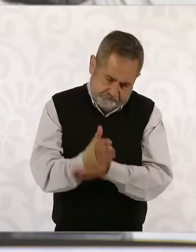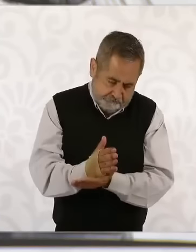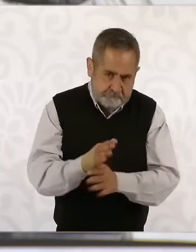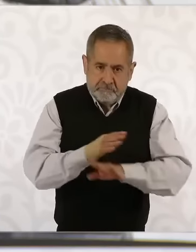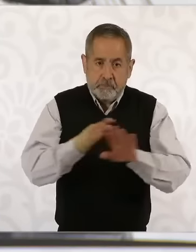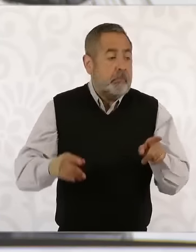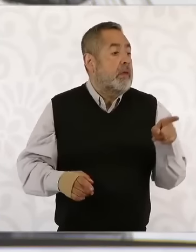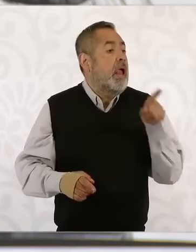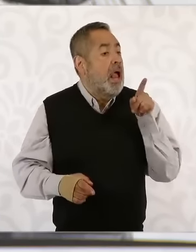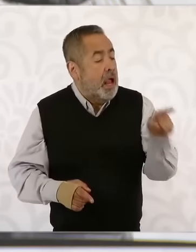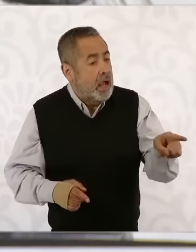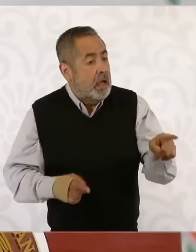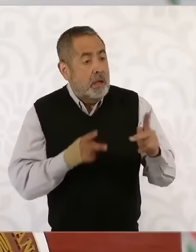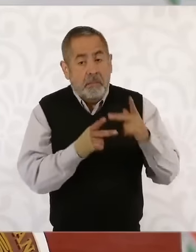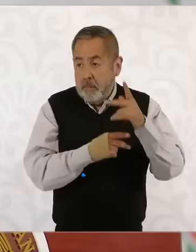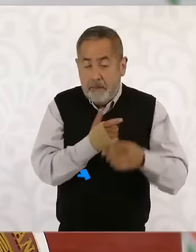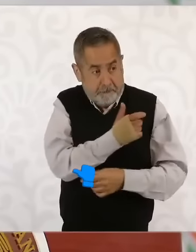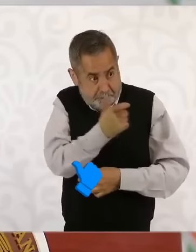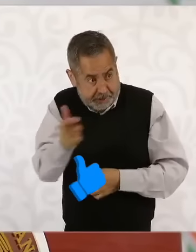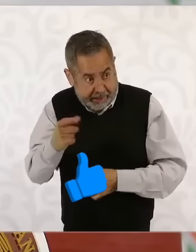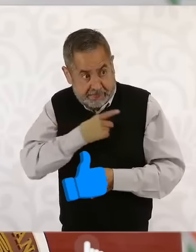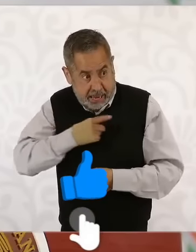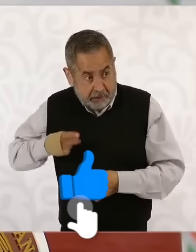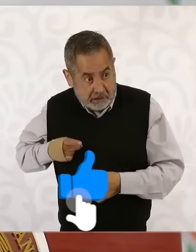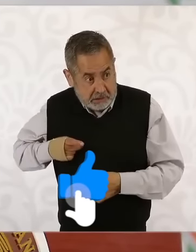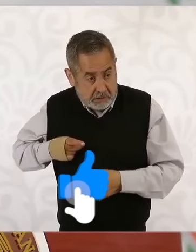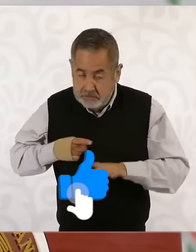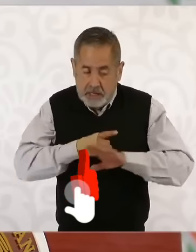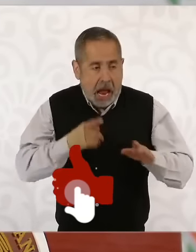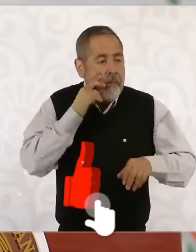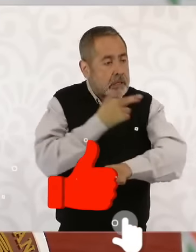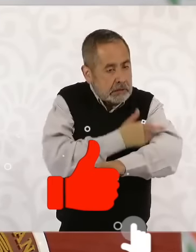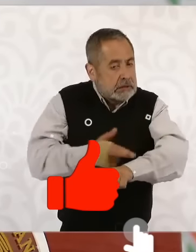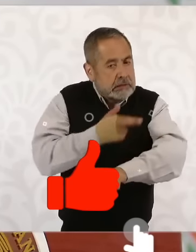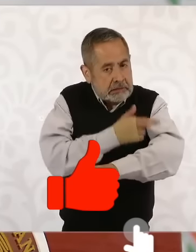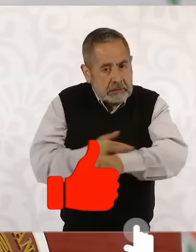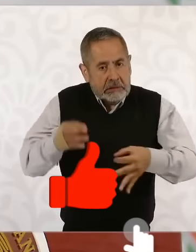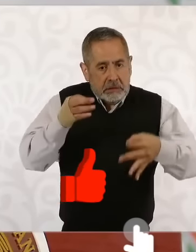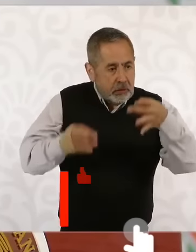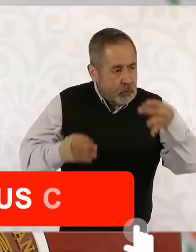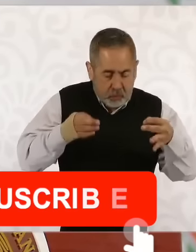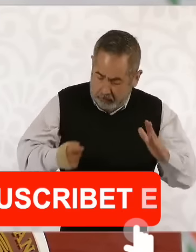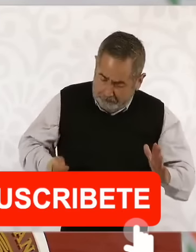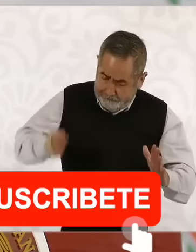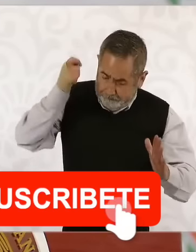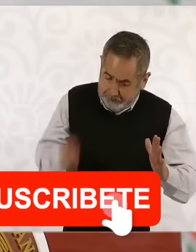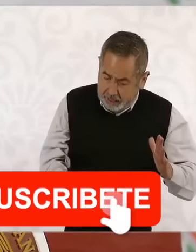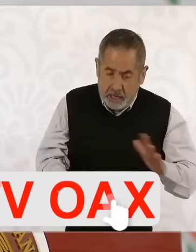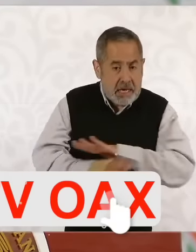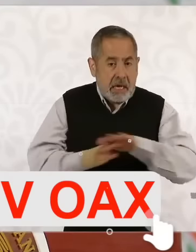firme, los diferentes las diferentes etapas del procedimiento de cobro no se pueden impugnar,